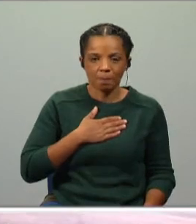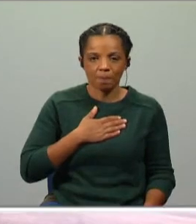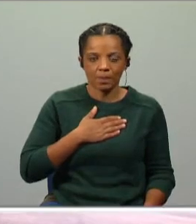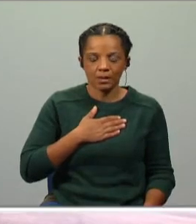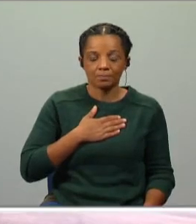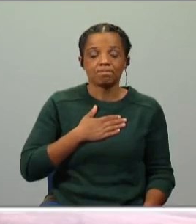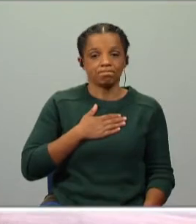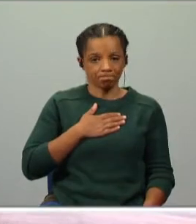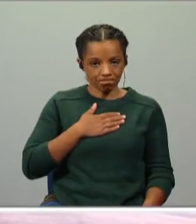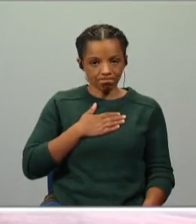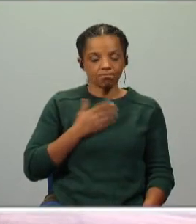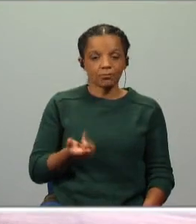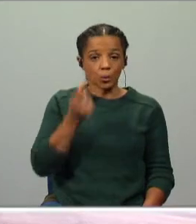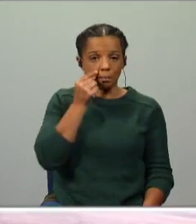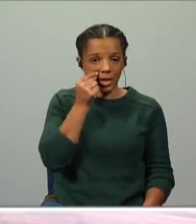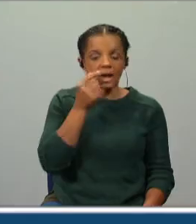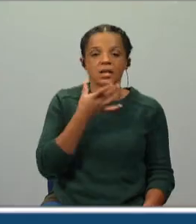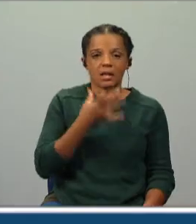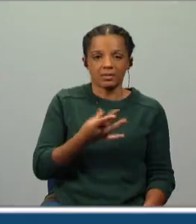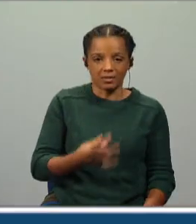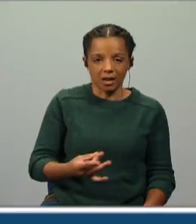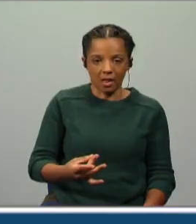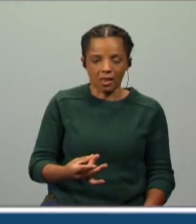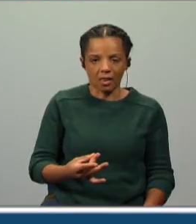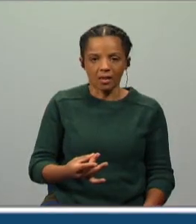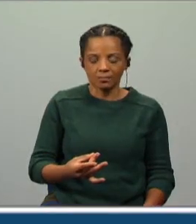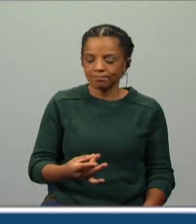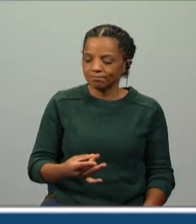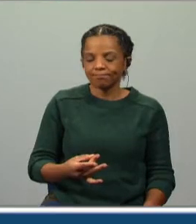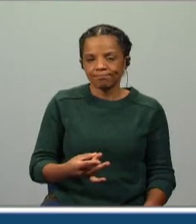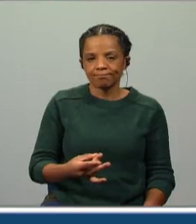Então o pai natal puxou para perto de si um grande